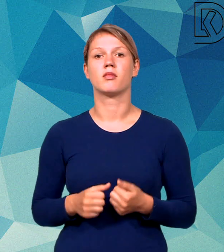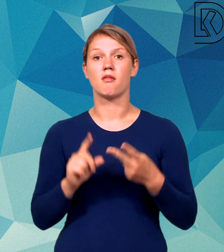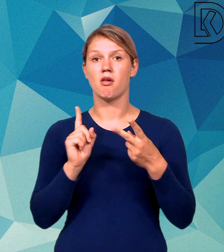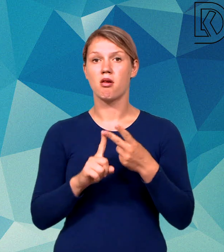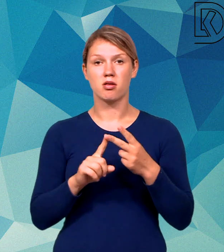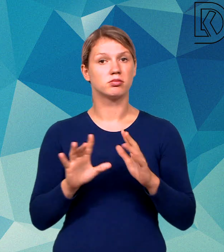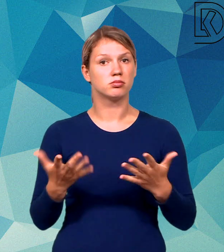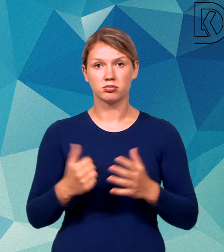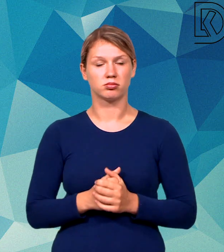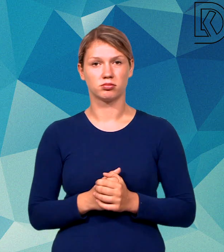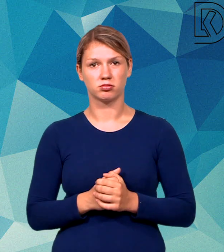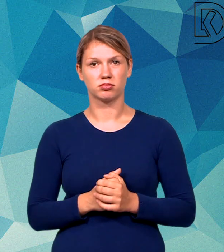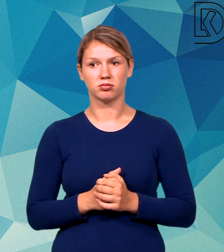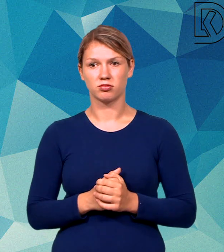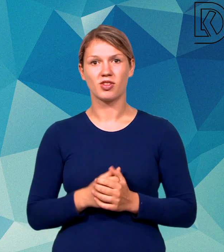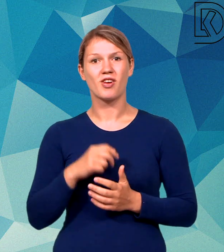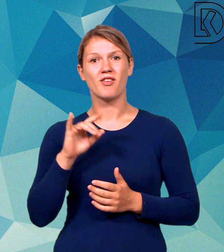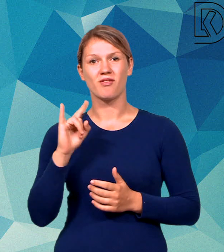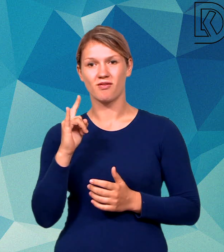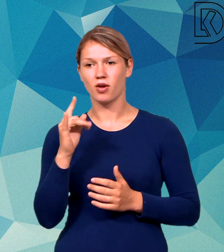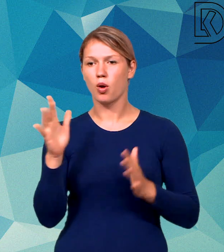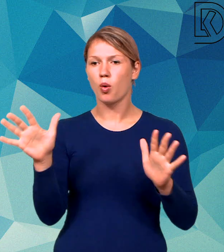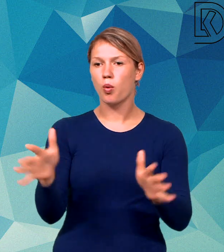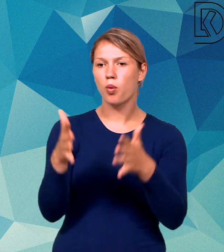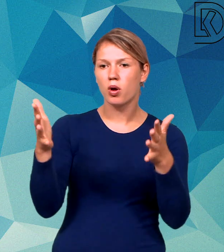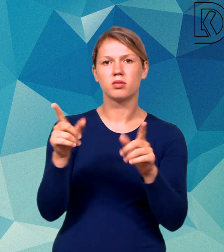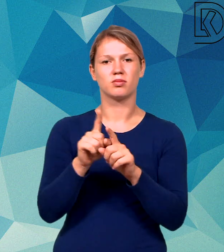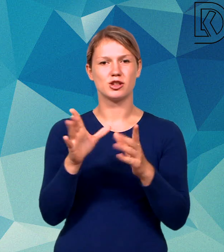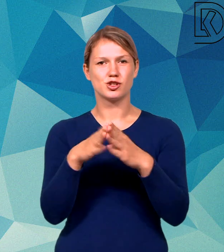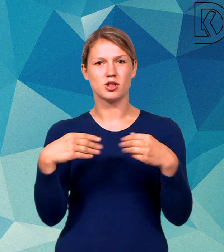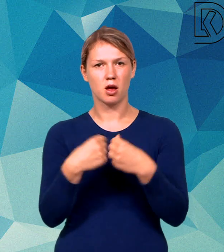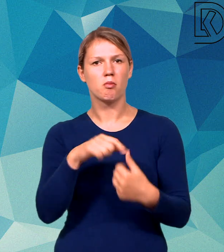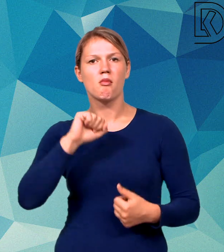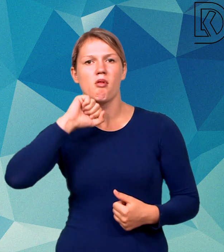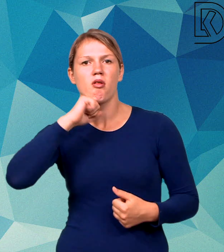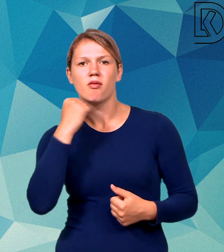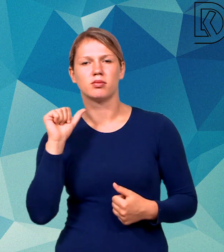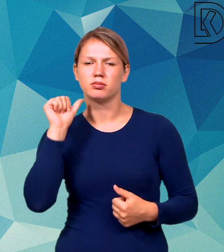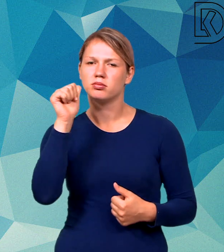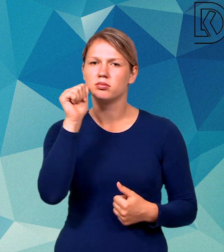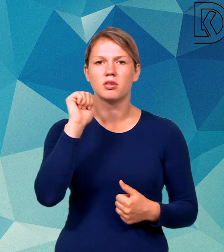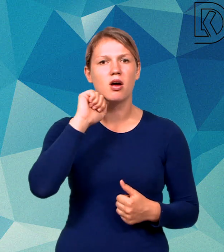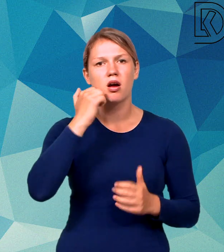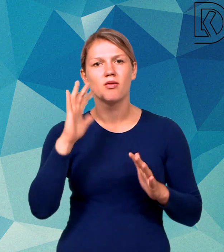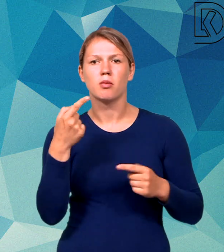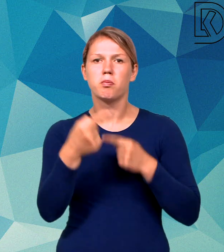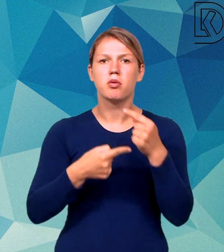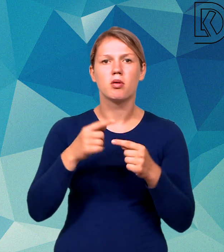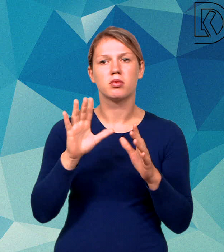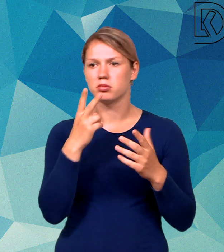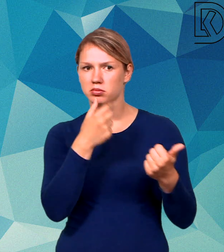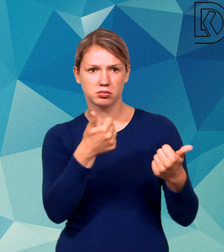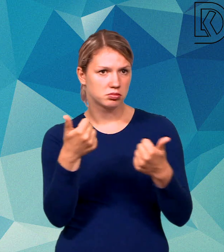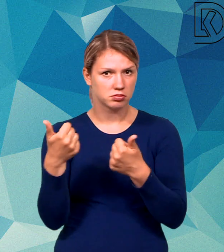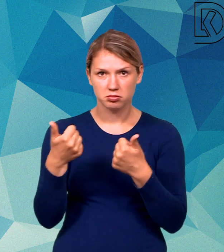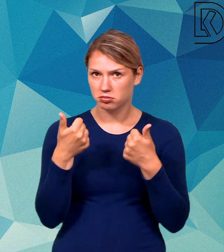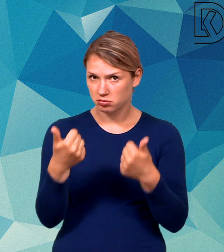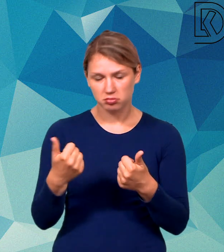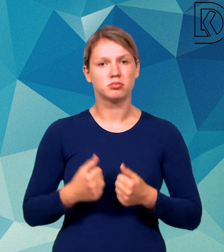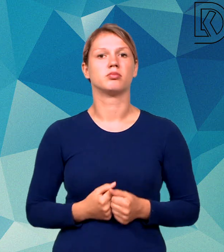Taip pat stebima, kokia yra norinčios vaiką auginti šeimos rutina, papročiai.